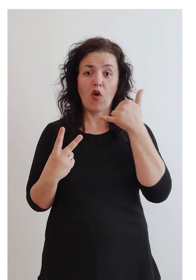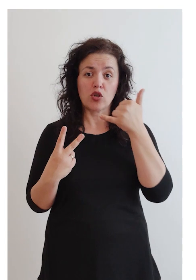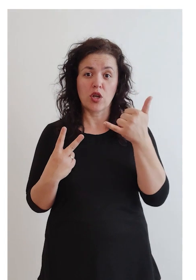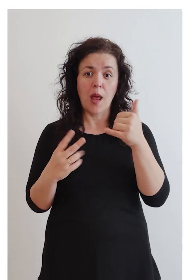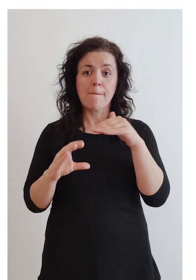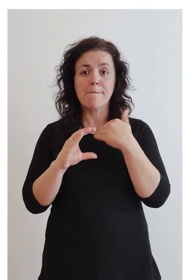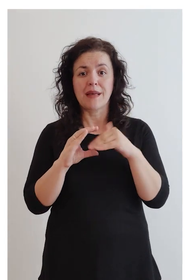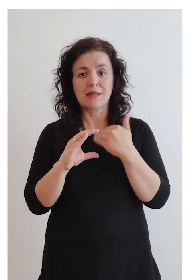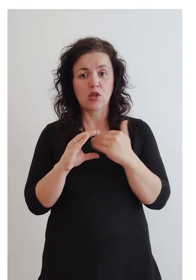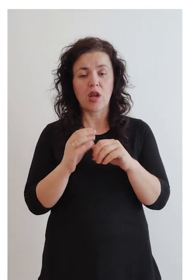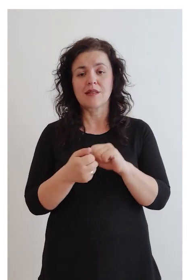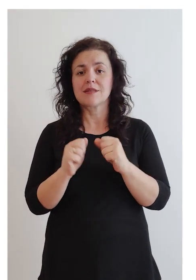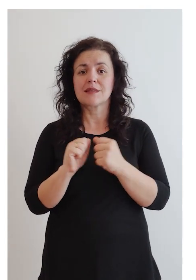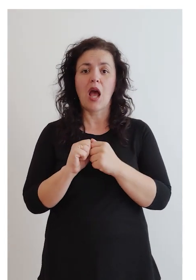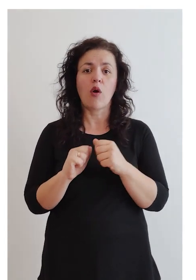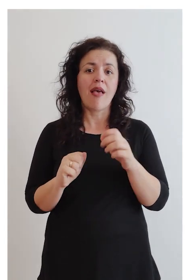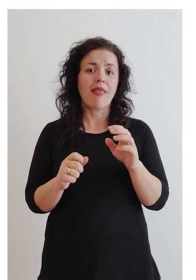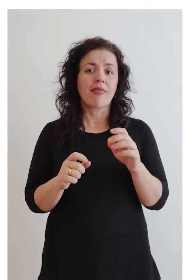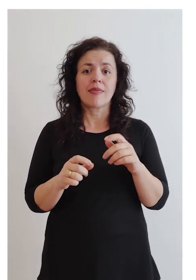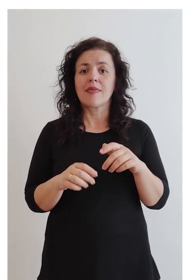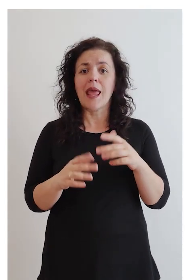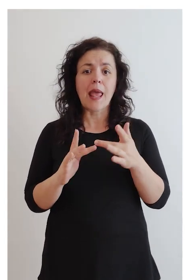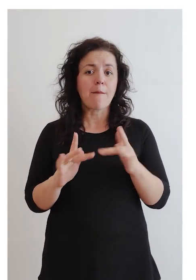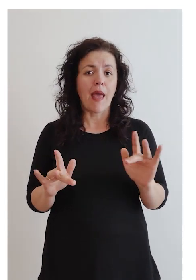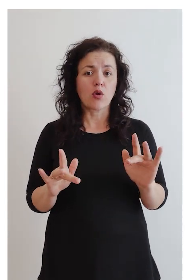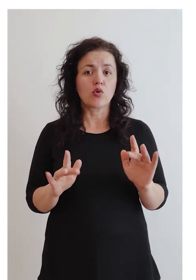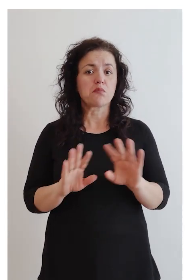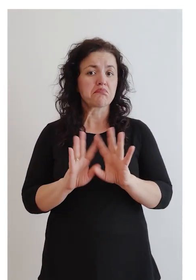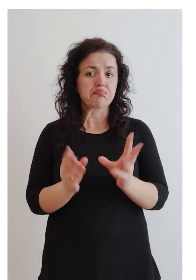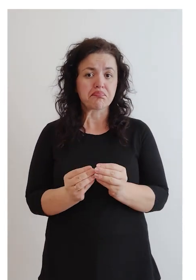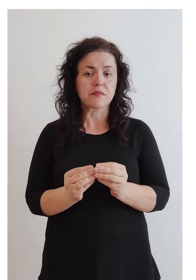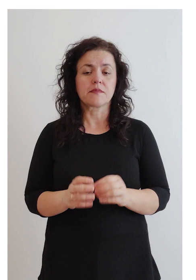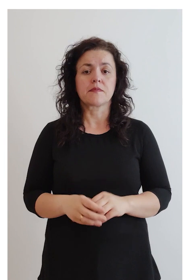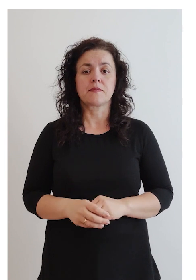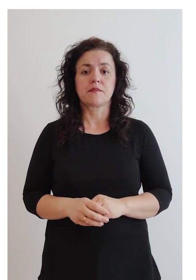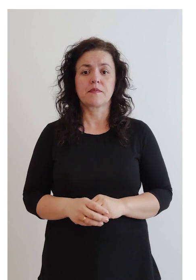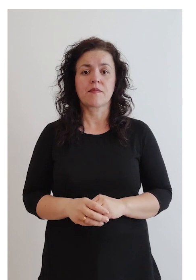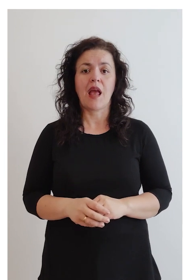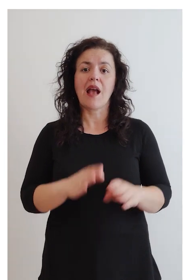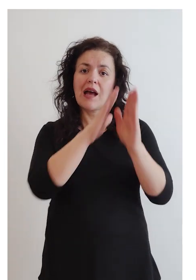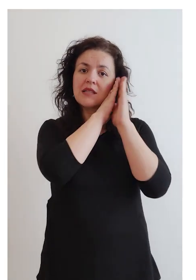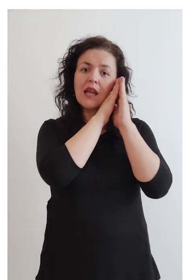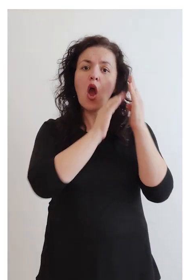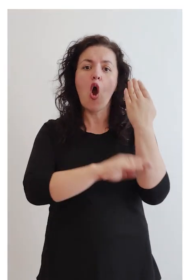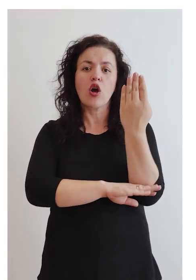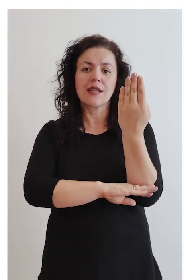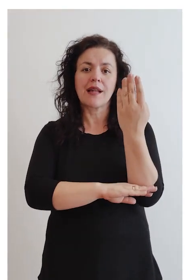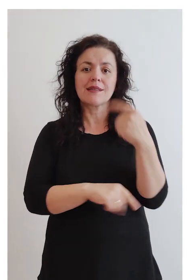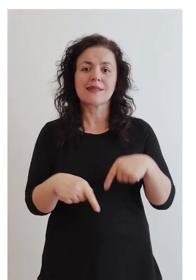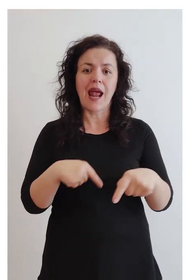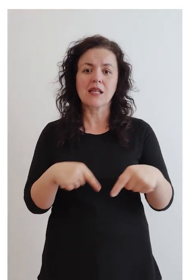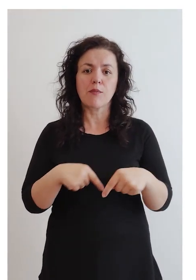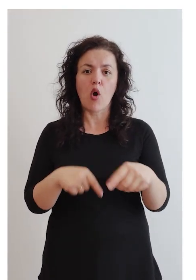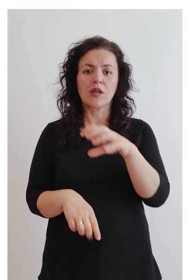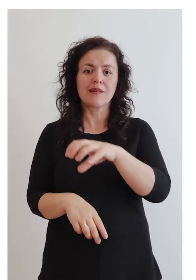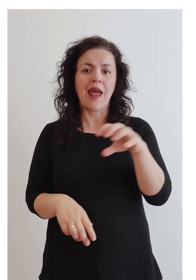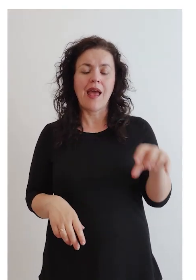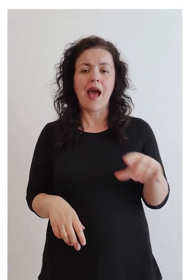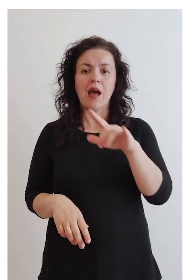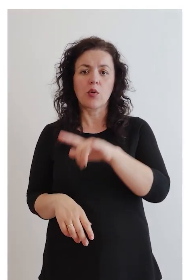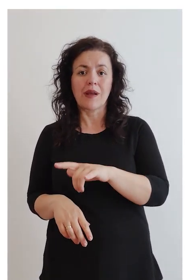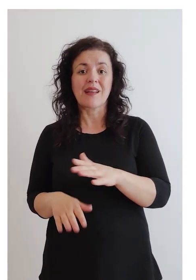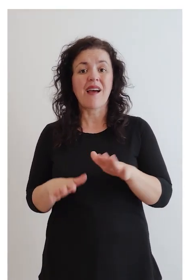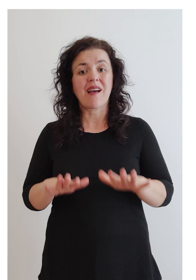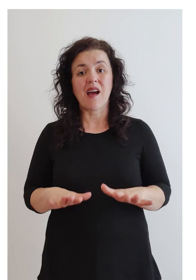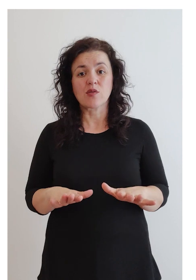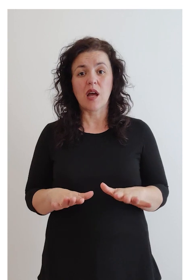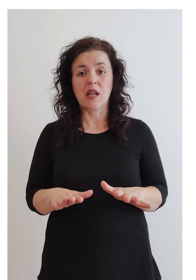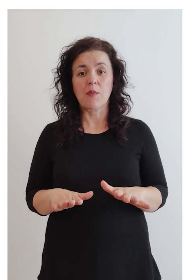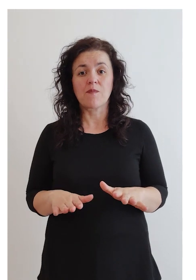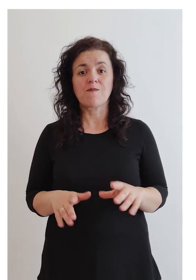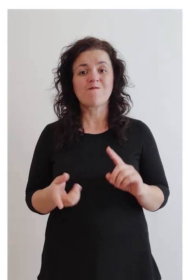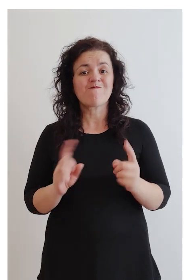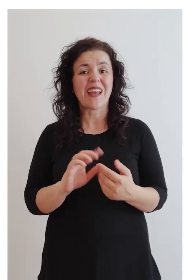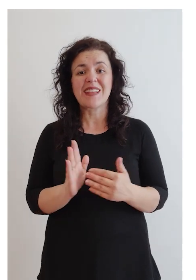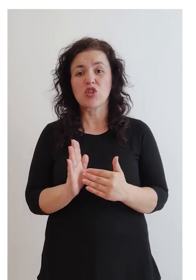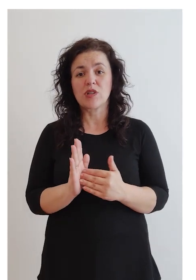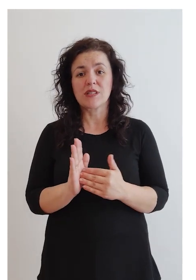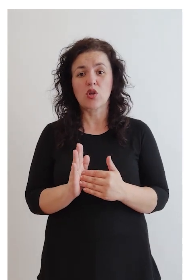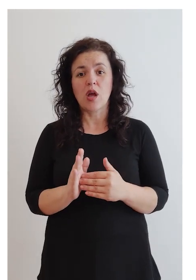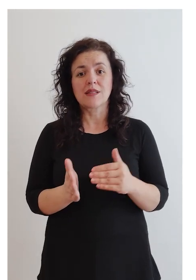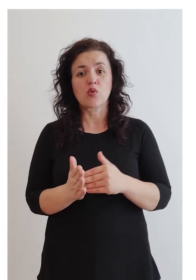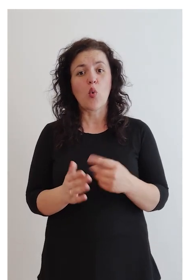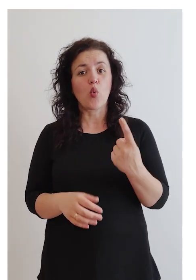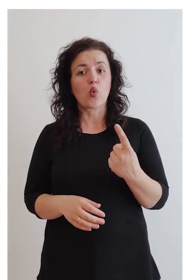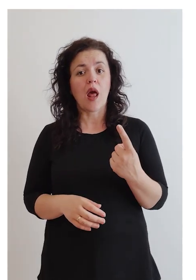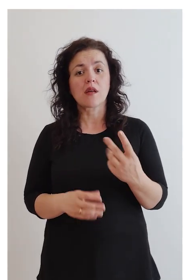Cazare la hotel și transport între aeroport și hotel în cazul în care devine necesar un sejur de una sau mai multe nopți sau un sejur suplimentar față de cel dorit de pasager